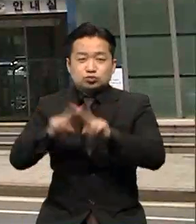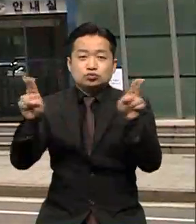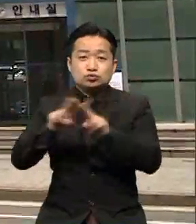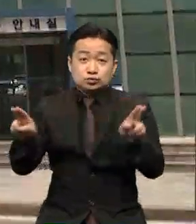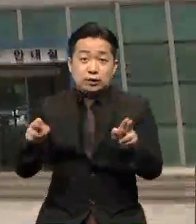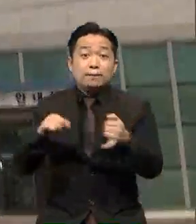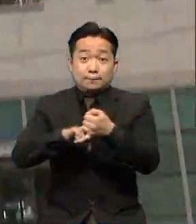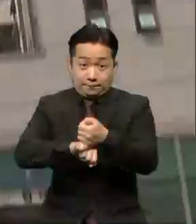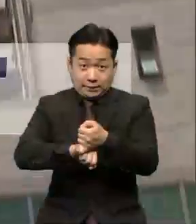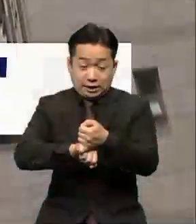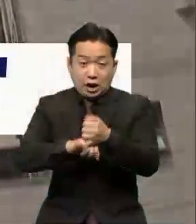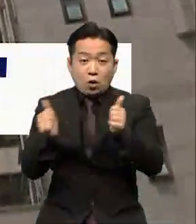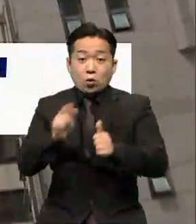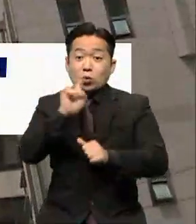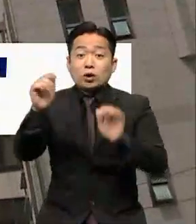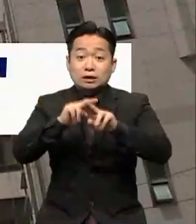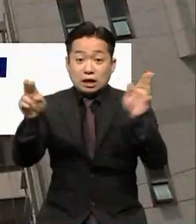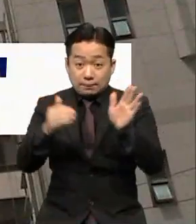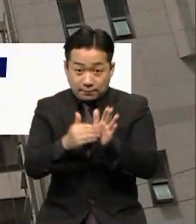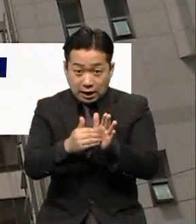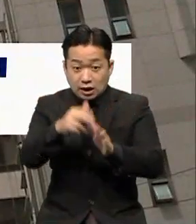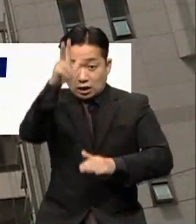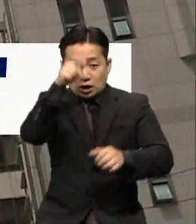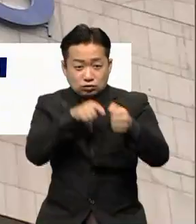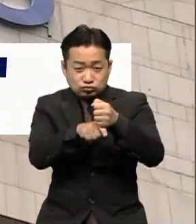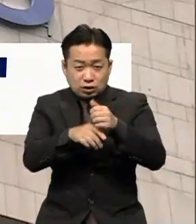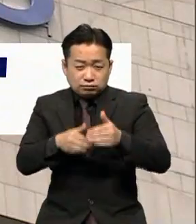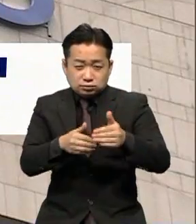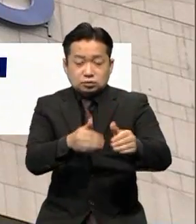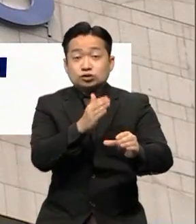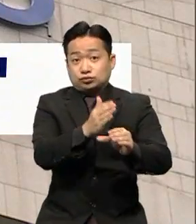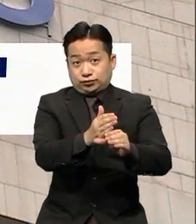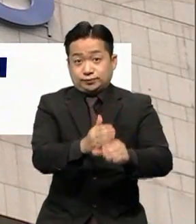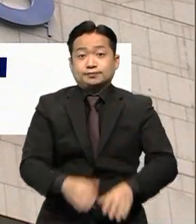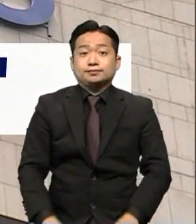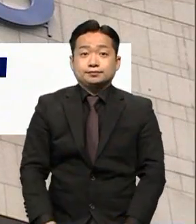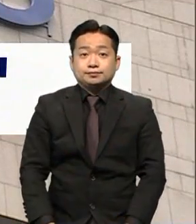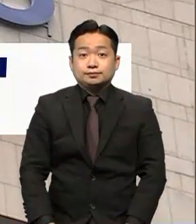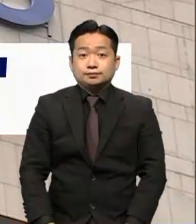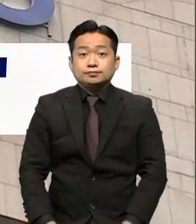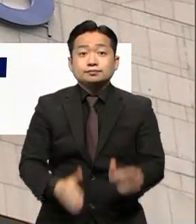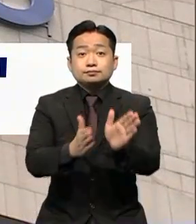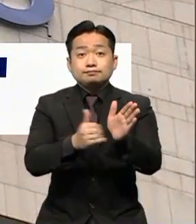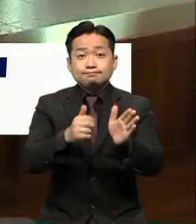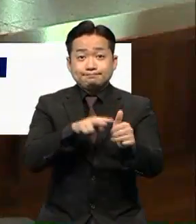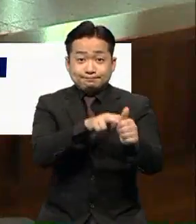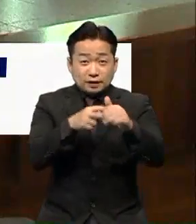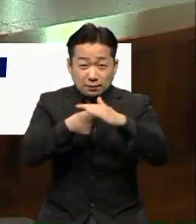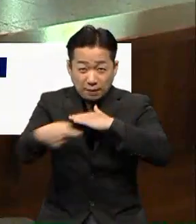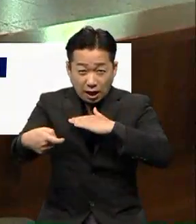LG는 고소로 취하했는데 경찰 수사는 멈추지 않았습니다. 기밀 유출 등의 혐의는 반의사불벌죄가